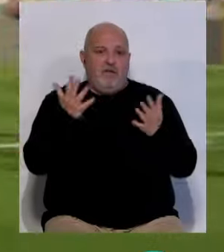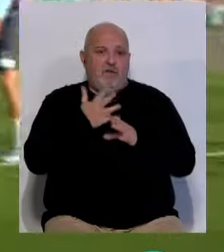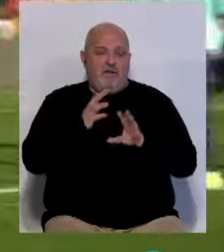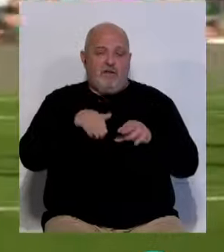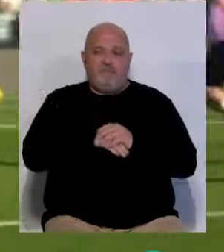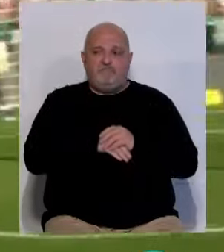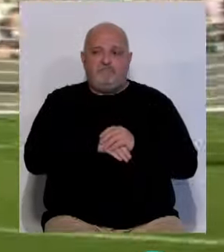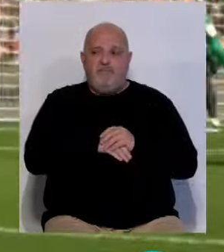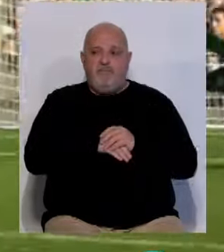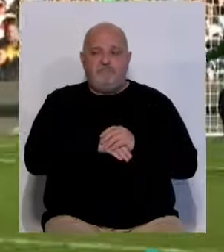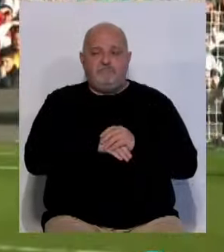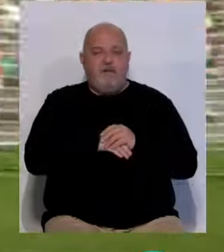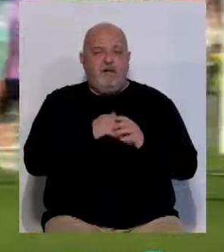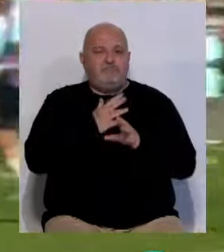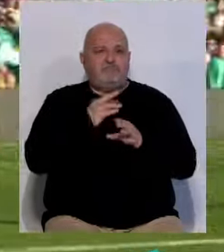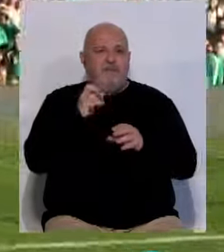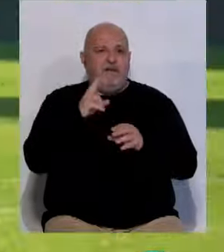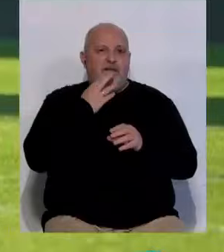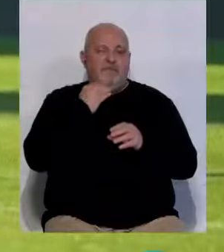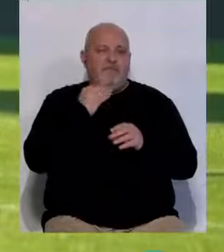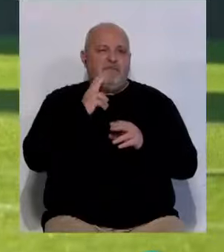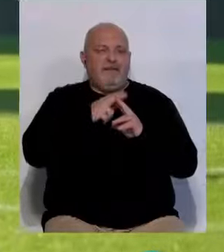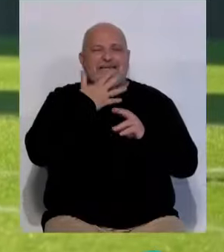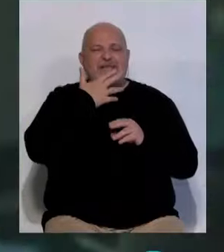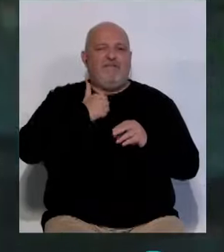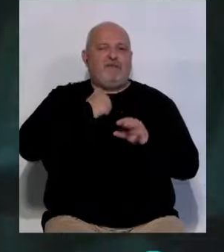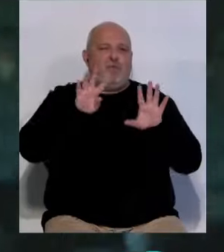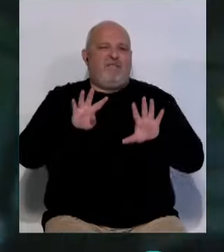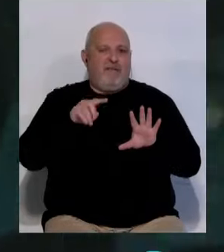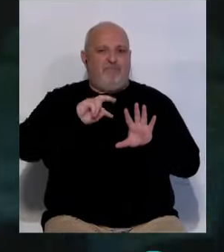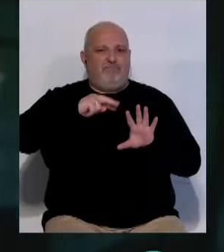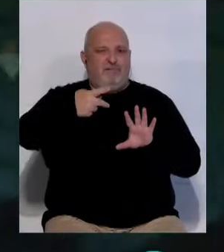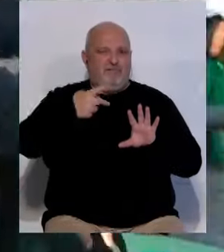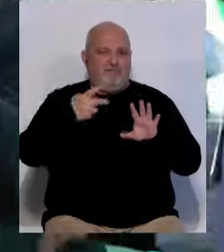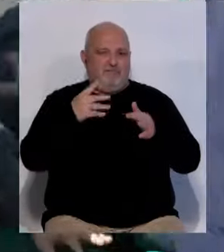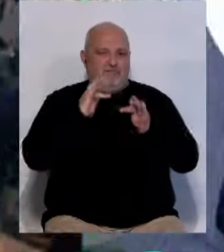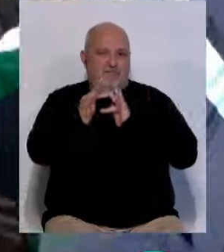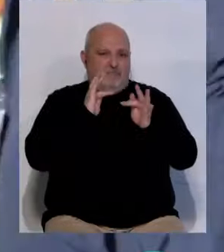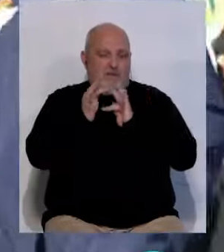también esquir que está jugando de de falso nu e tampoco está pudiendo contar con con a yoce pero